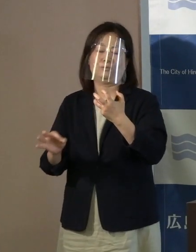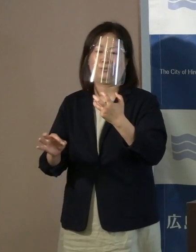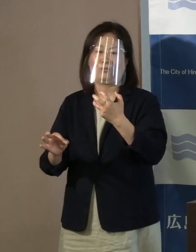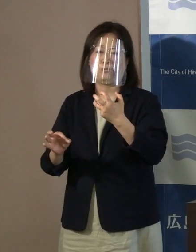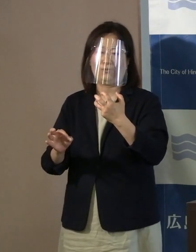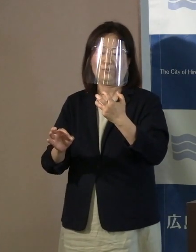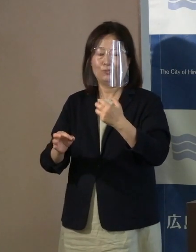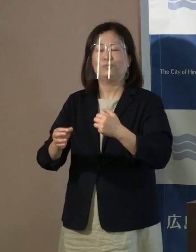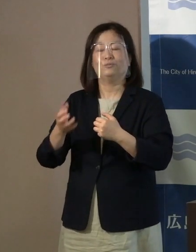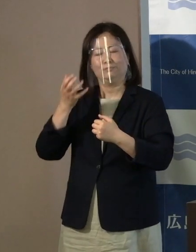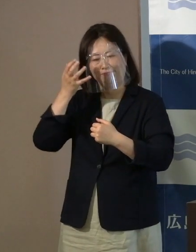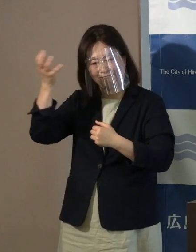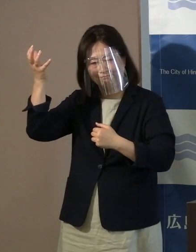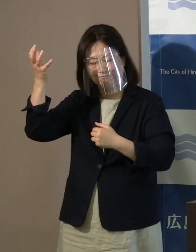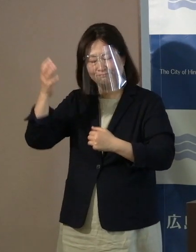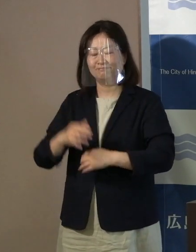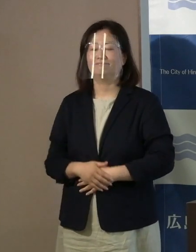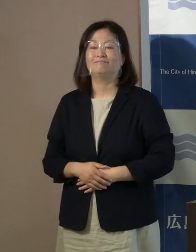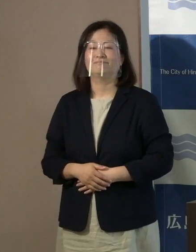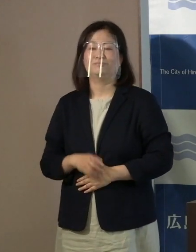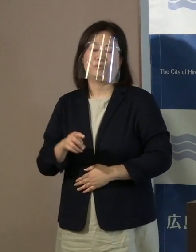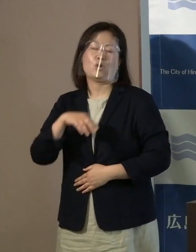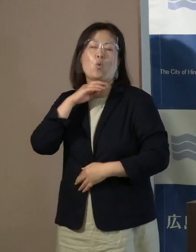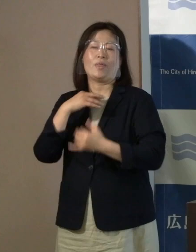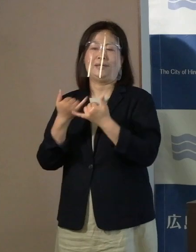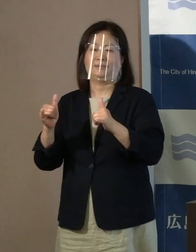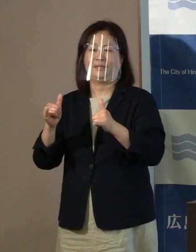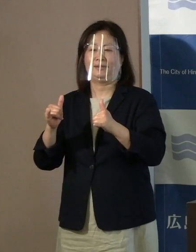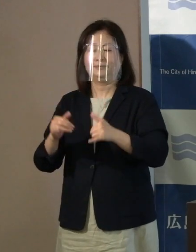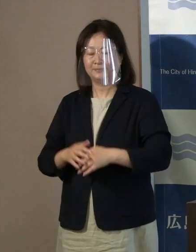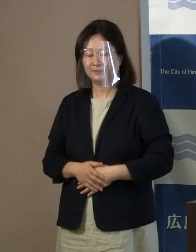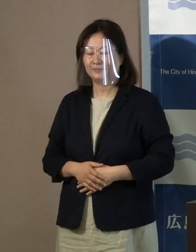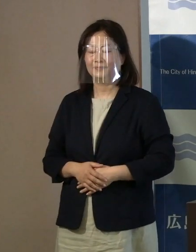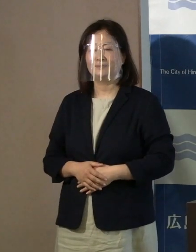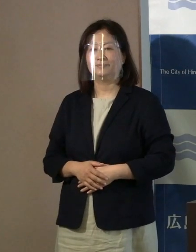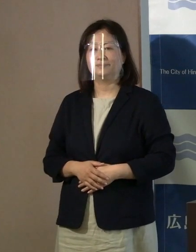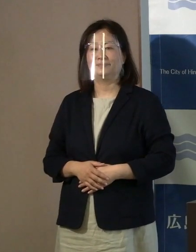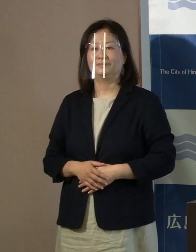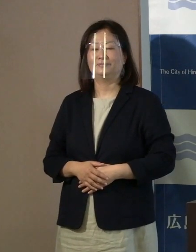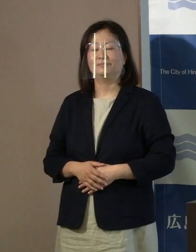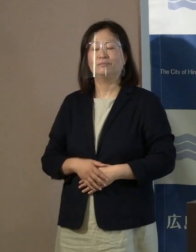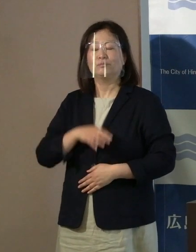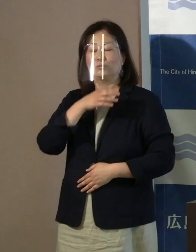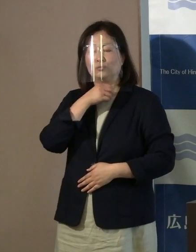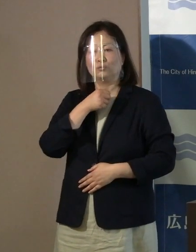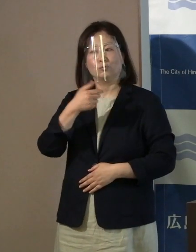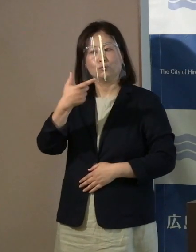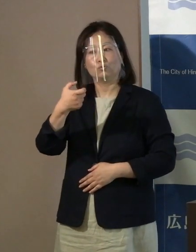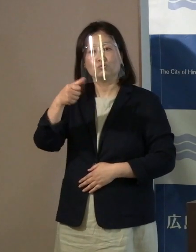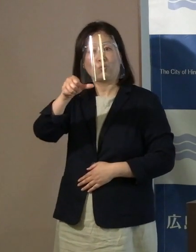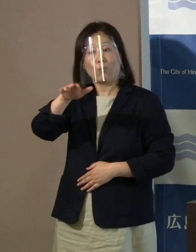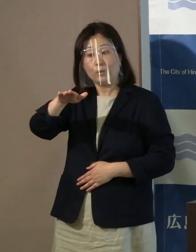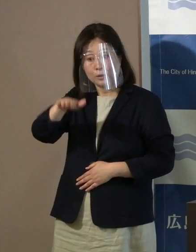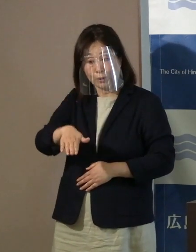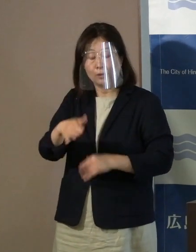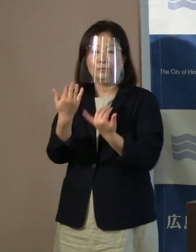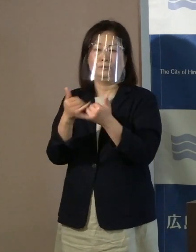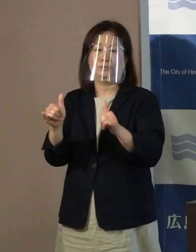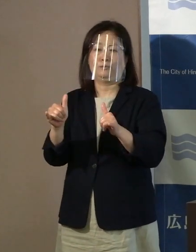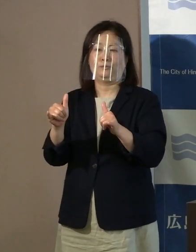これが高齢者向けで､ そして65歳未満の方については